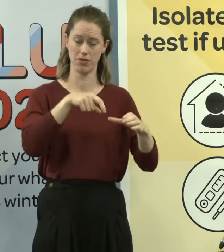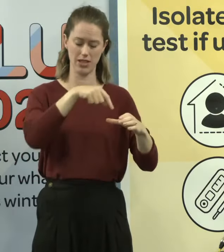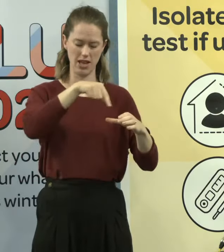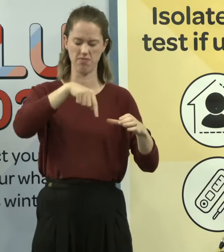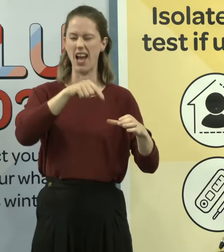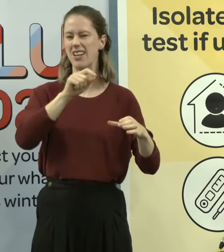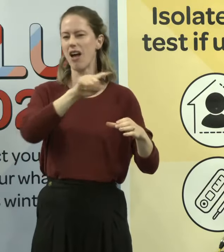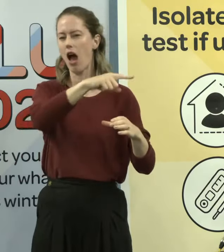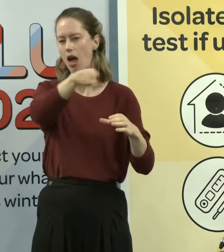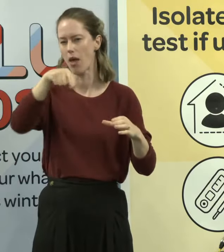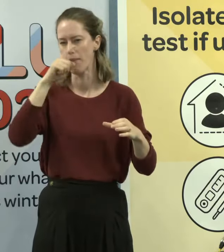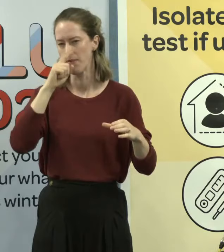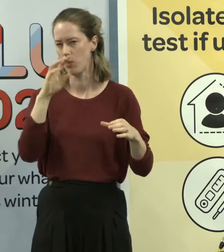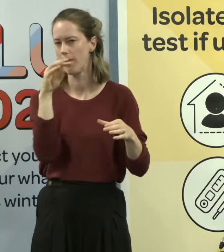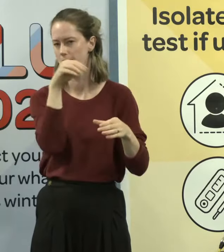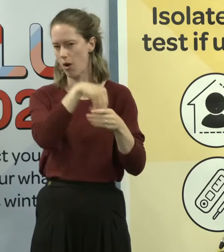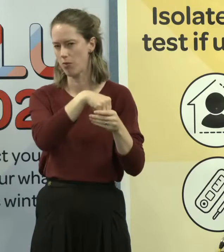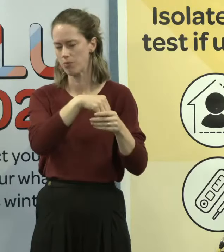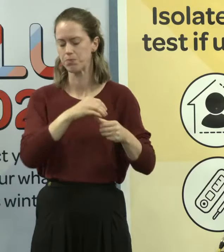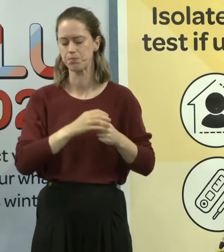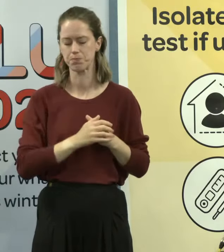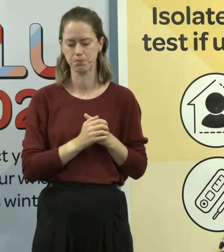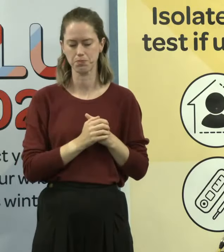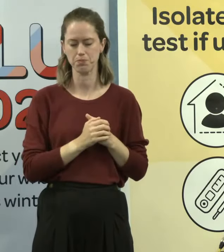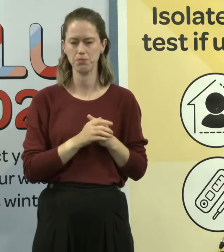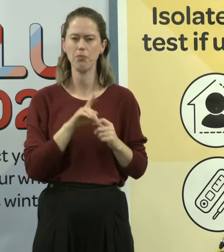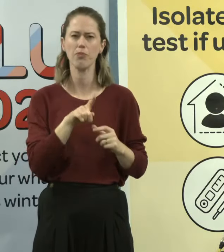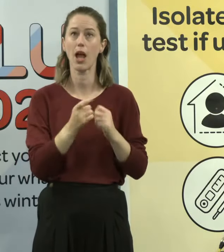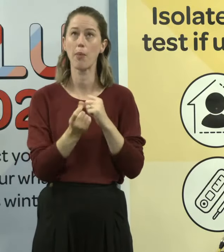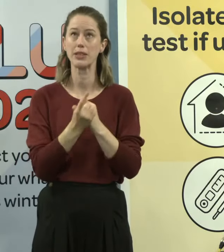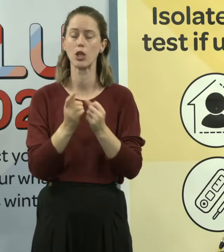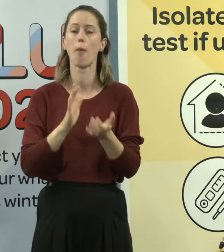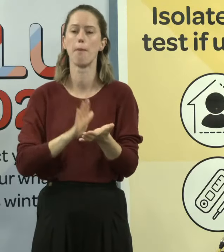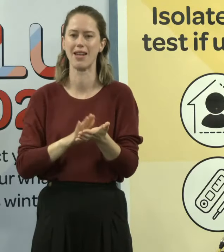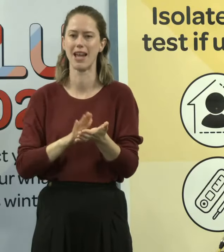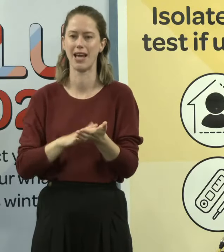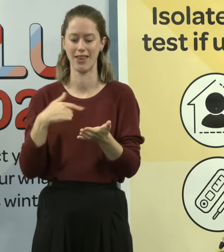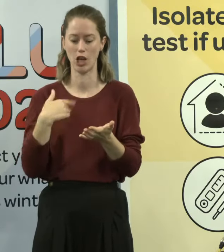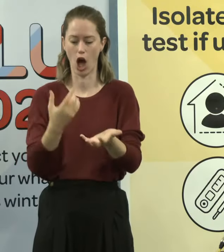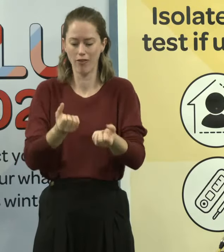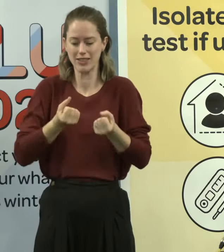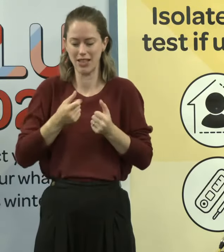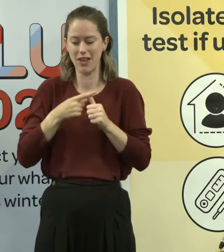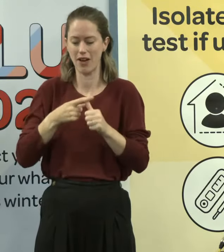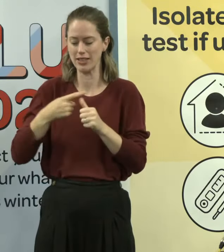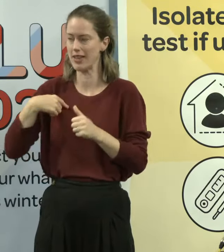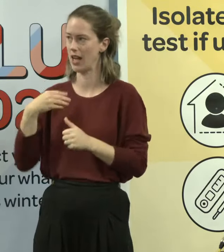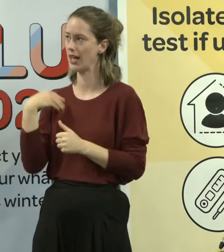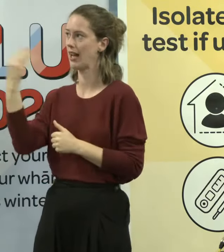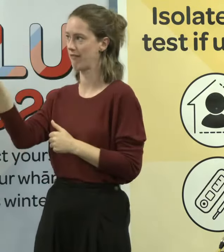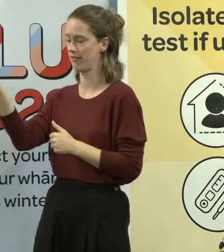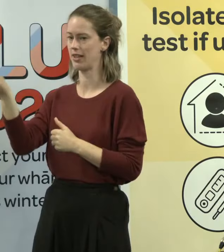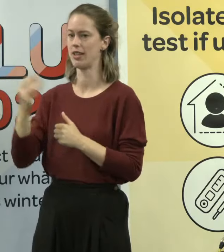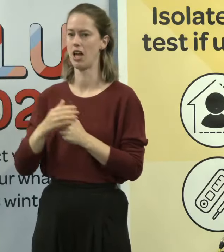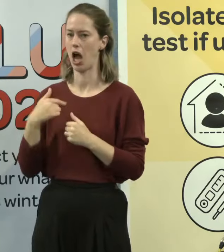ki te karaka?